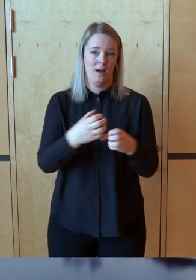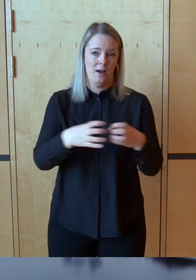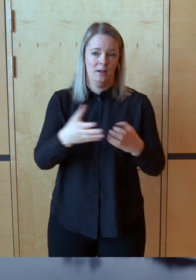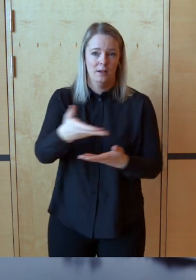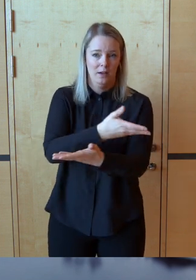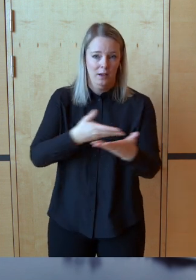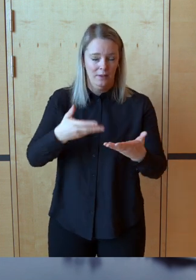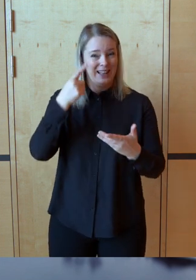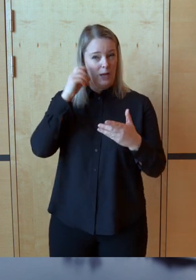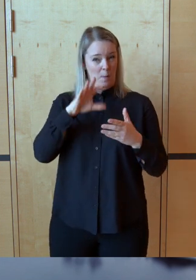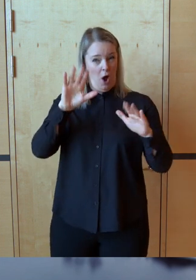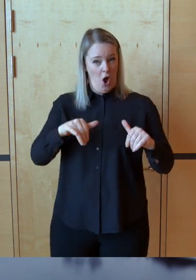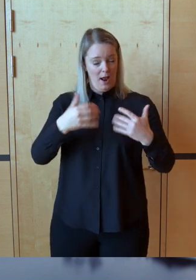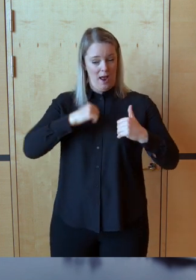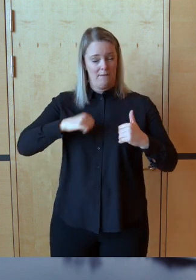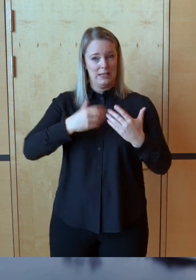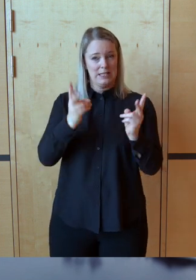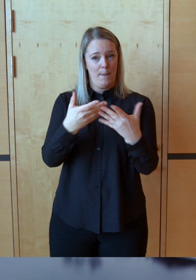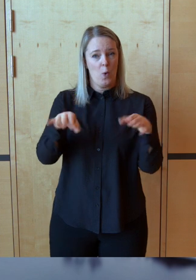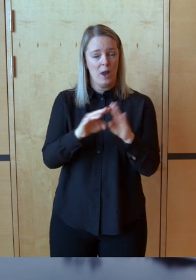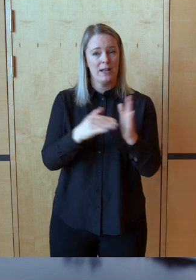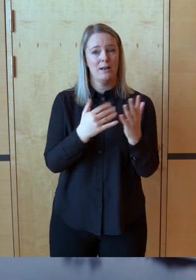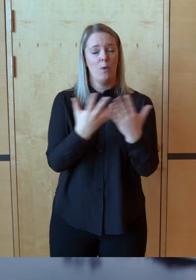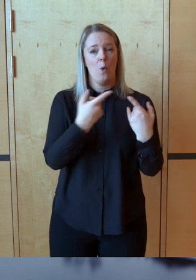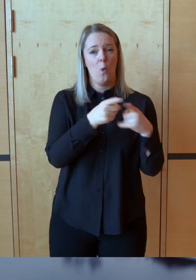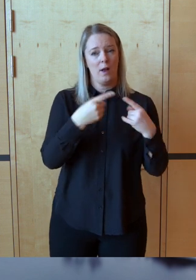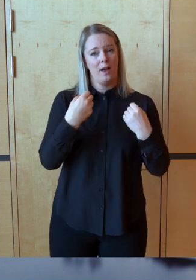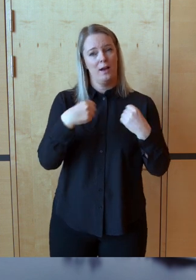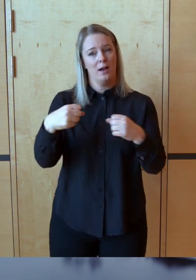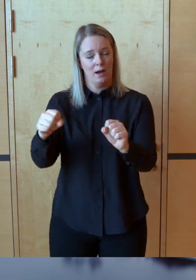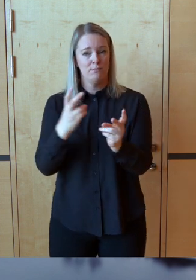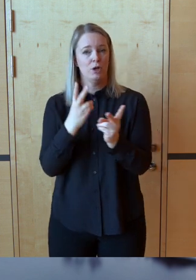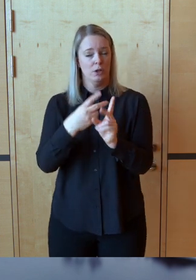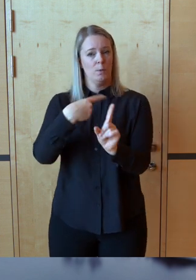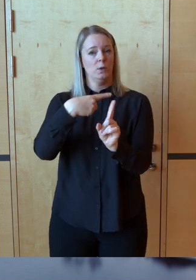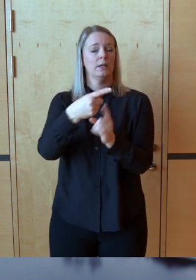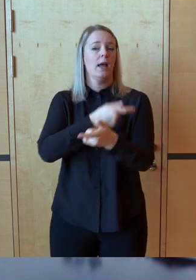Anna natala Far Men sammantaget så finns du